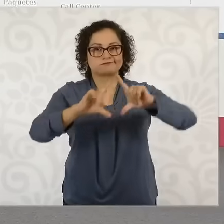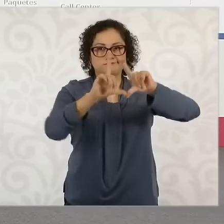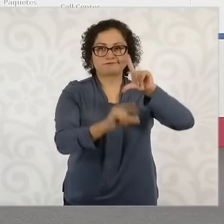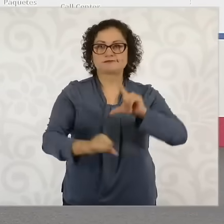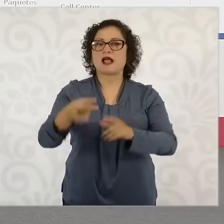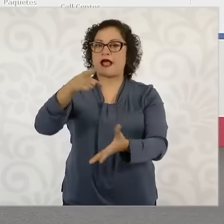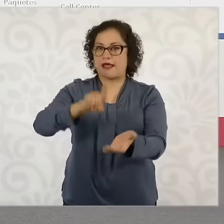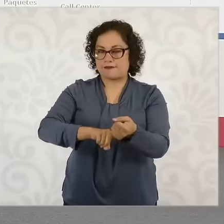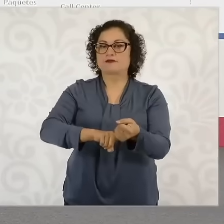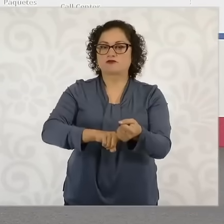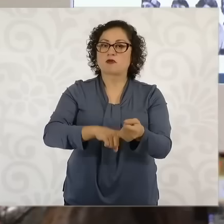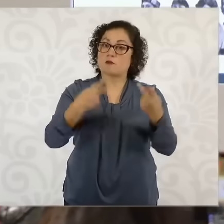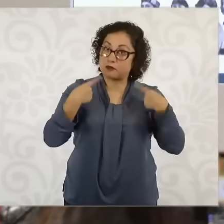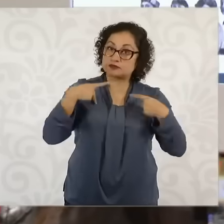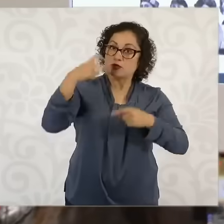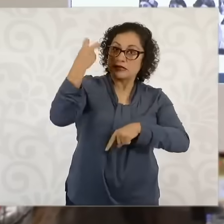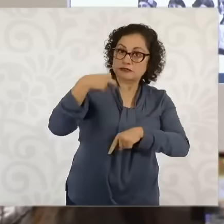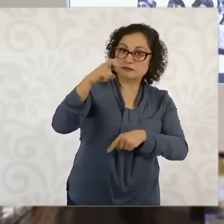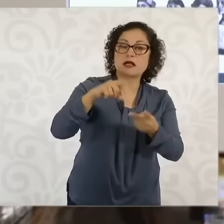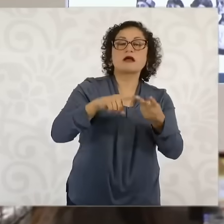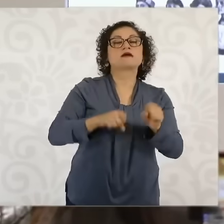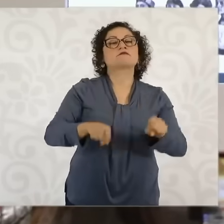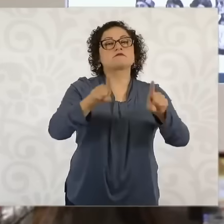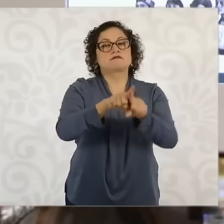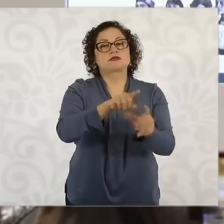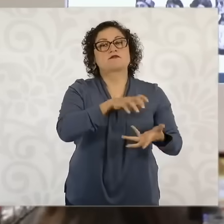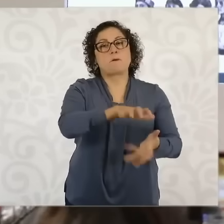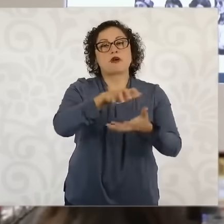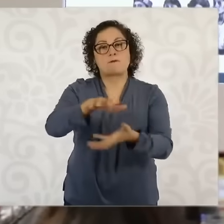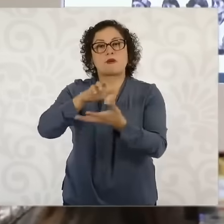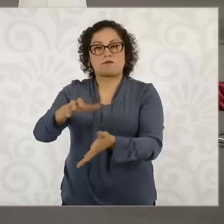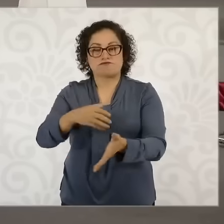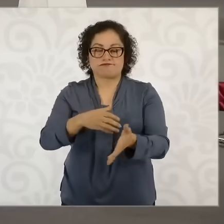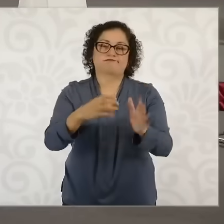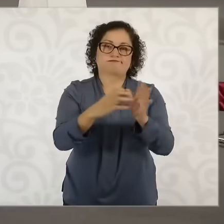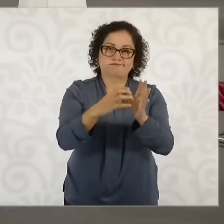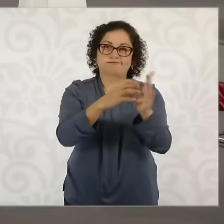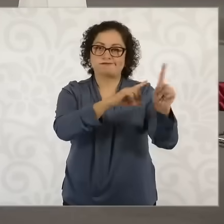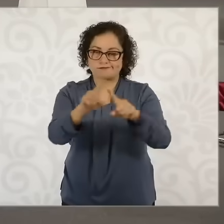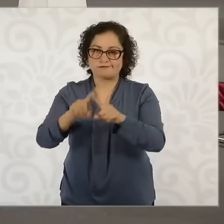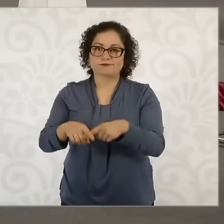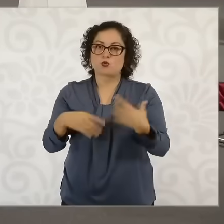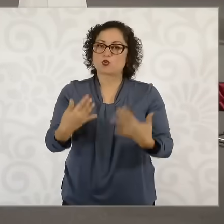de pasajeros, sino también de carga y correo. Y lo más importante, mexicana tiene una presencia a